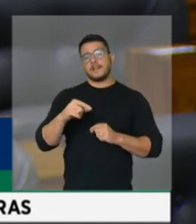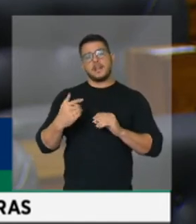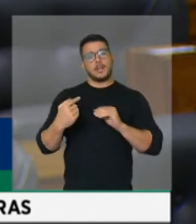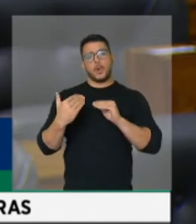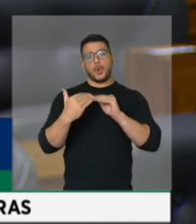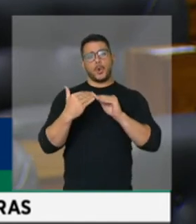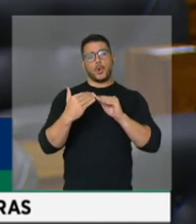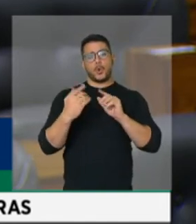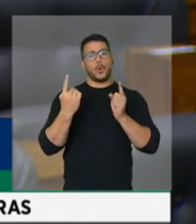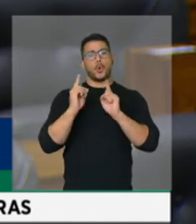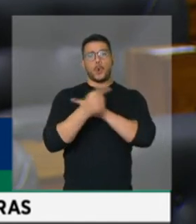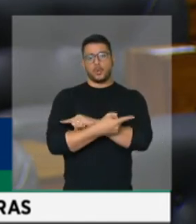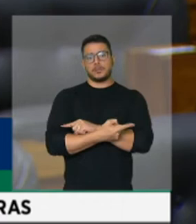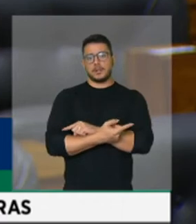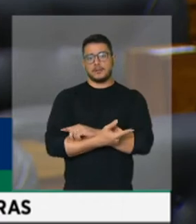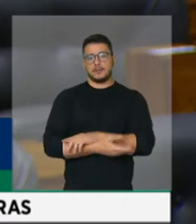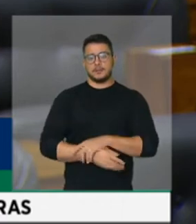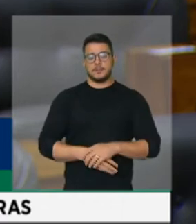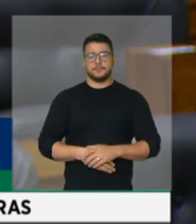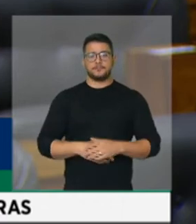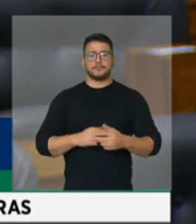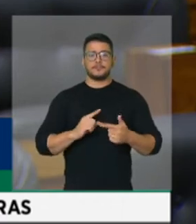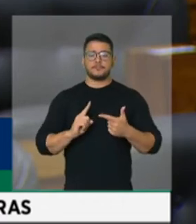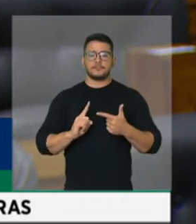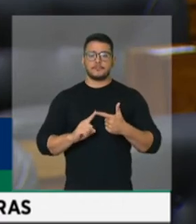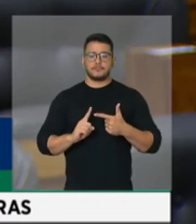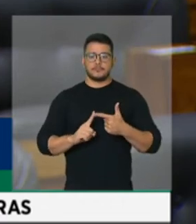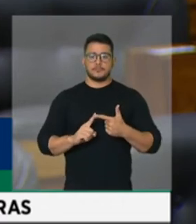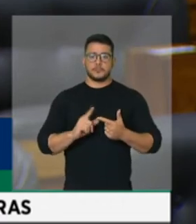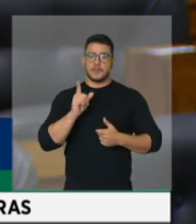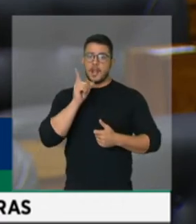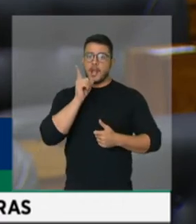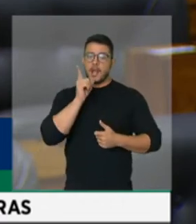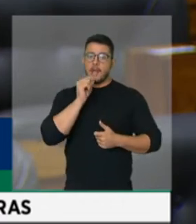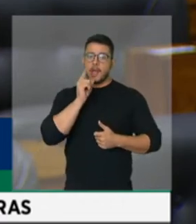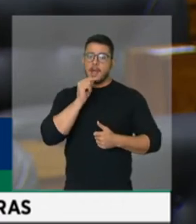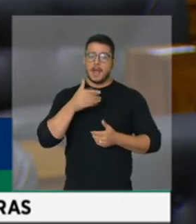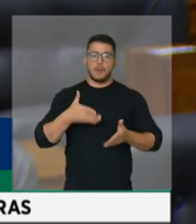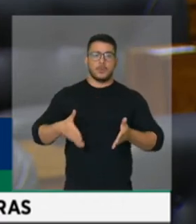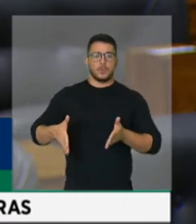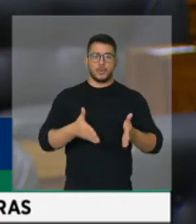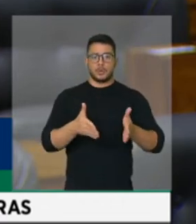CONSTITUCIONAIS. TEM ALGUNS ASPECTOS DA CONSTITUIÇÃO QUE ESTÃO SENDO PROFUNDAMENTE VIOLADOS. O PRIMEIRO DELES É